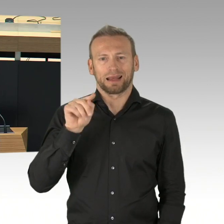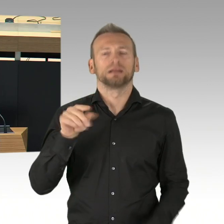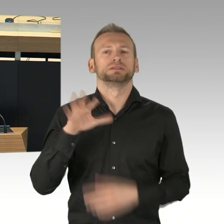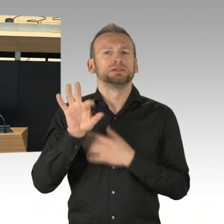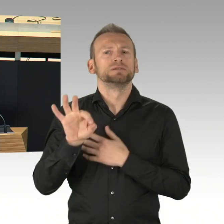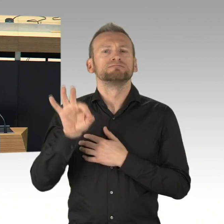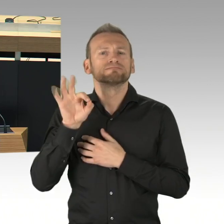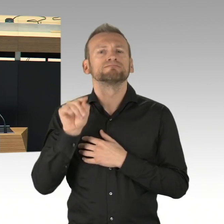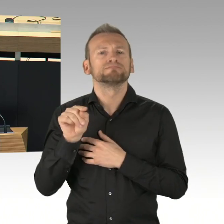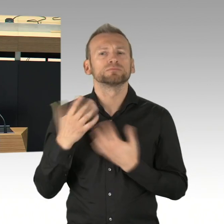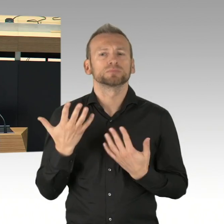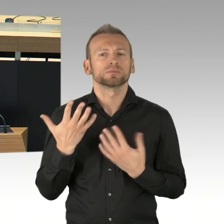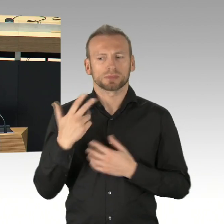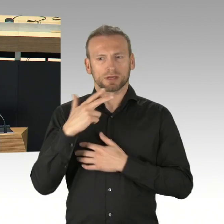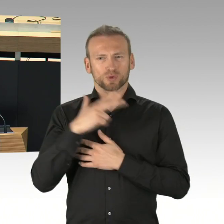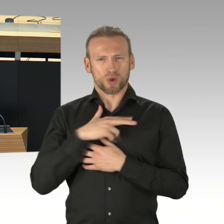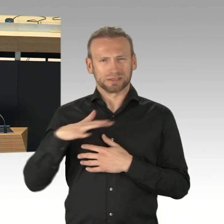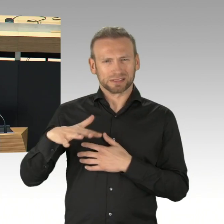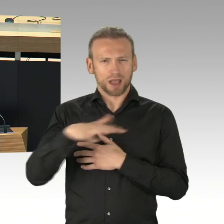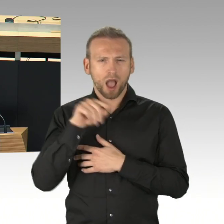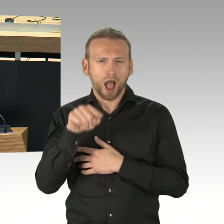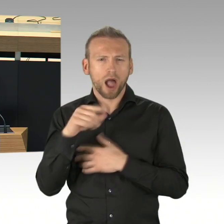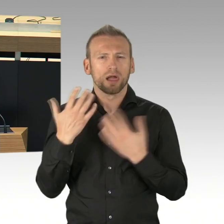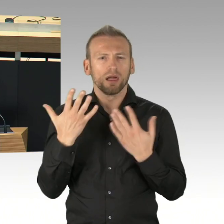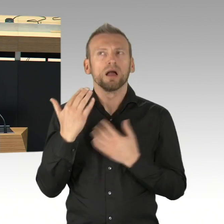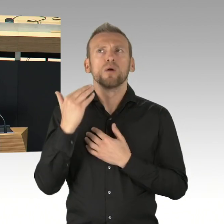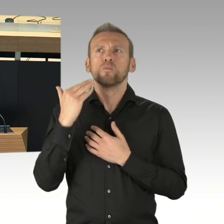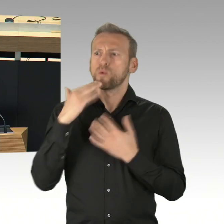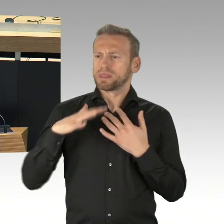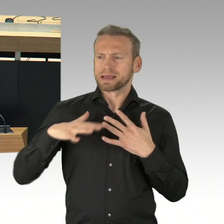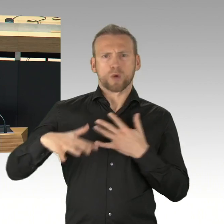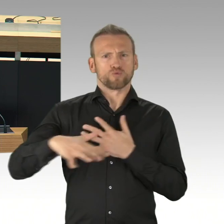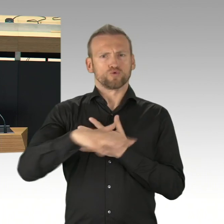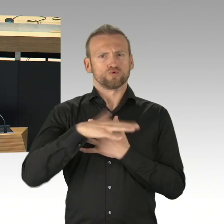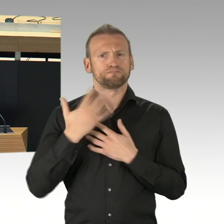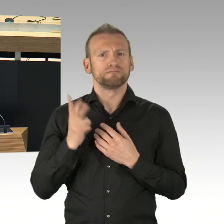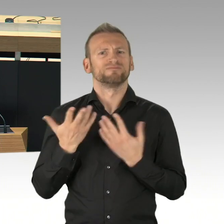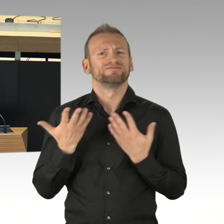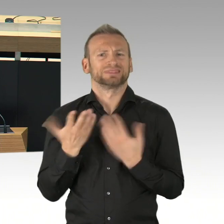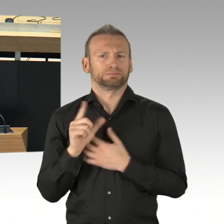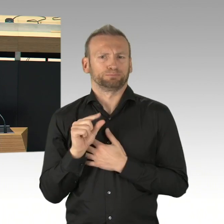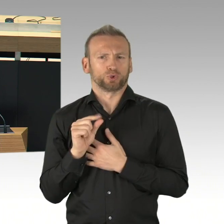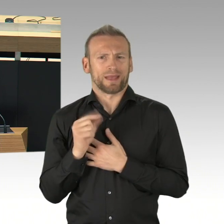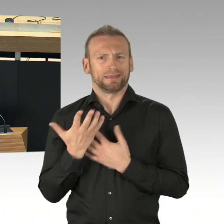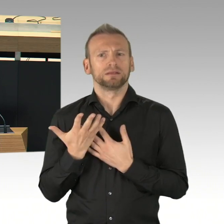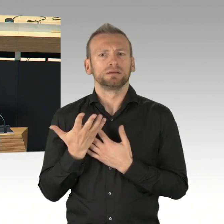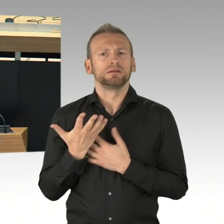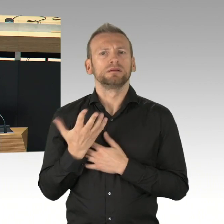Also Frau Spranger hat uns, alter Hut hier, Herr Dregger, müssten Sie mal modernisieren, nicht immer alles ablesen.